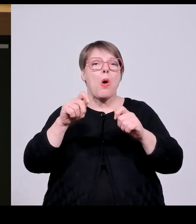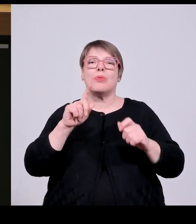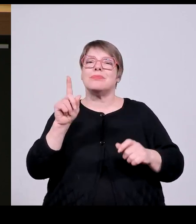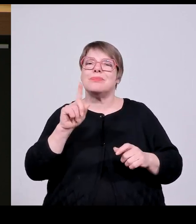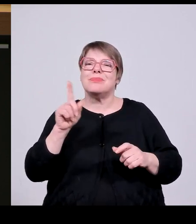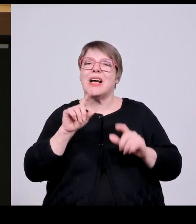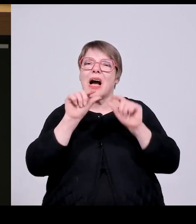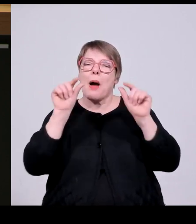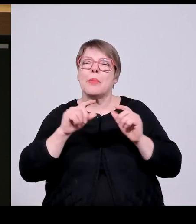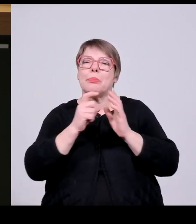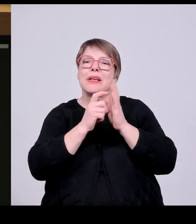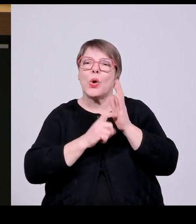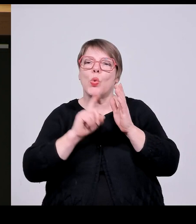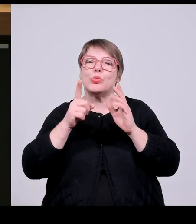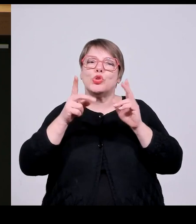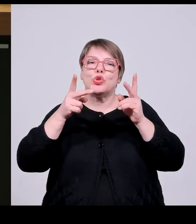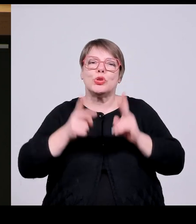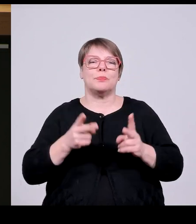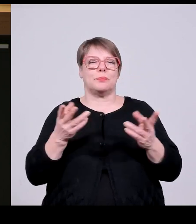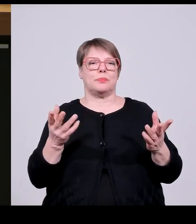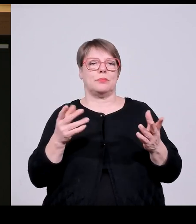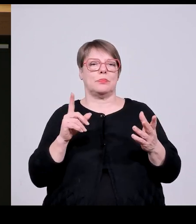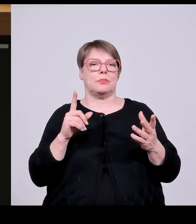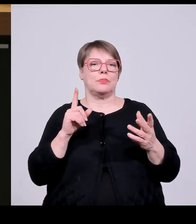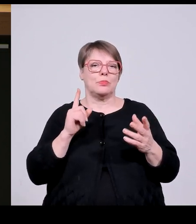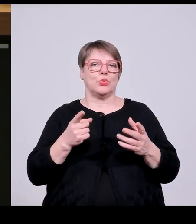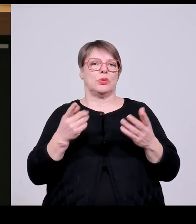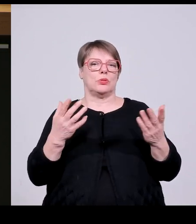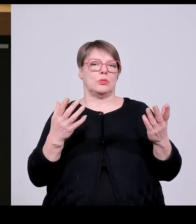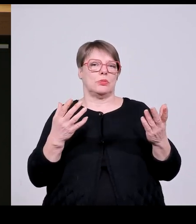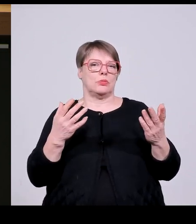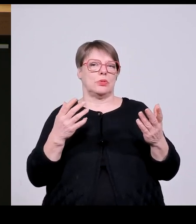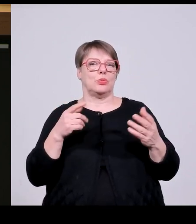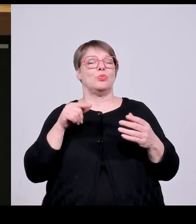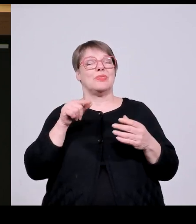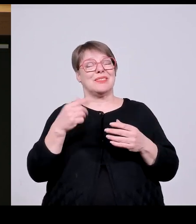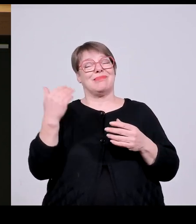Allein letztes Jahr sind die schon hohen Werte nochmal um bis zu 30% gestiegen.